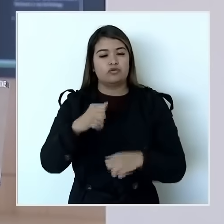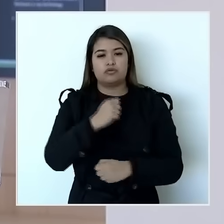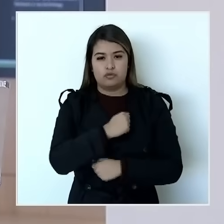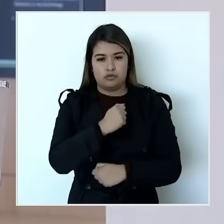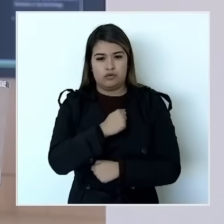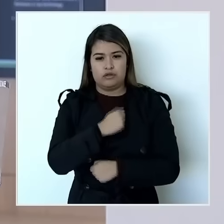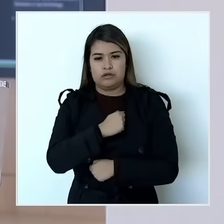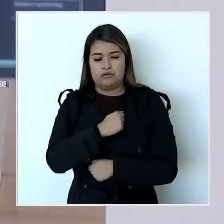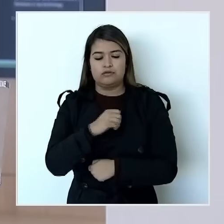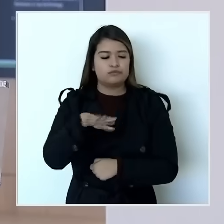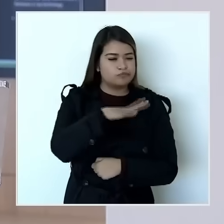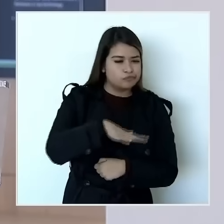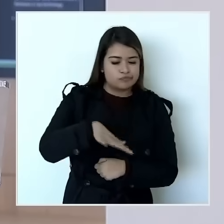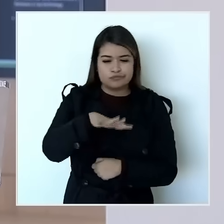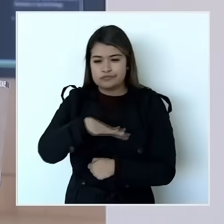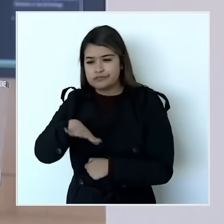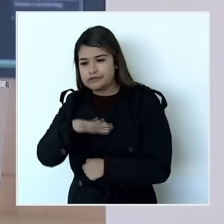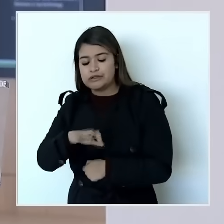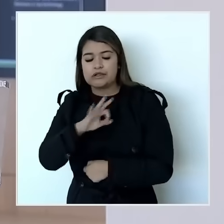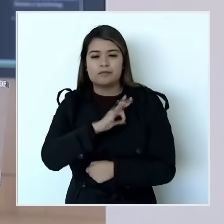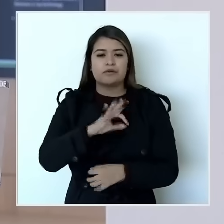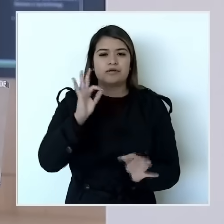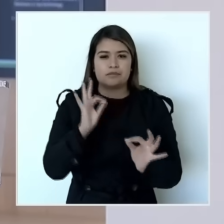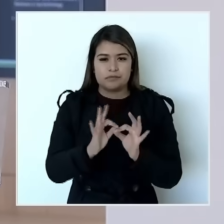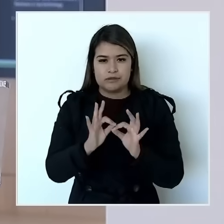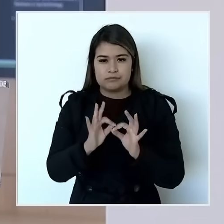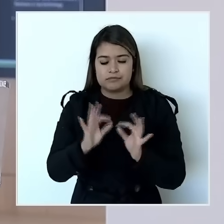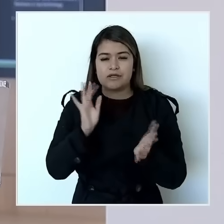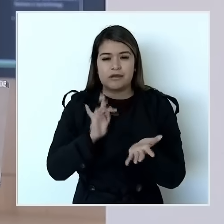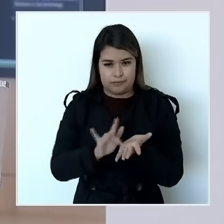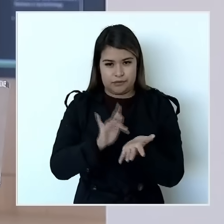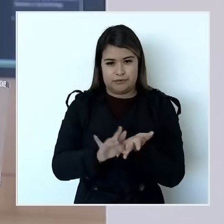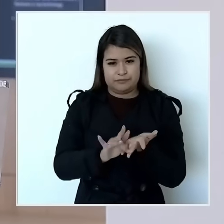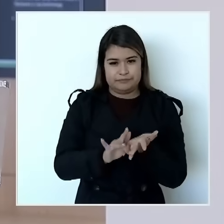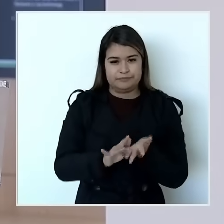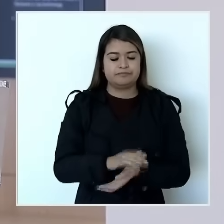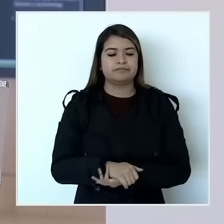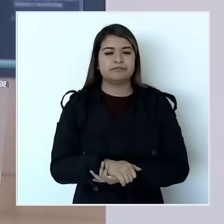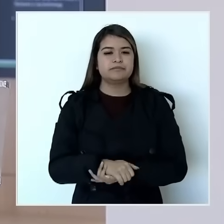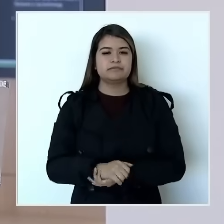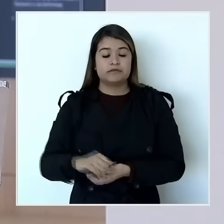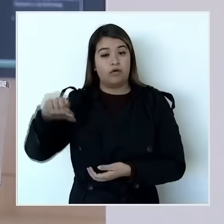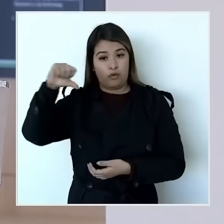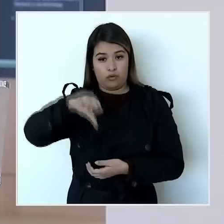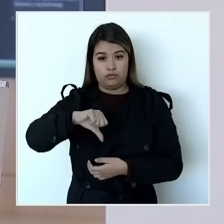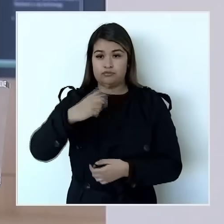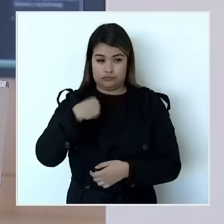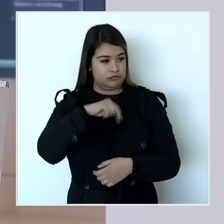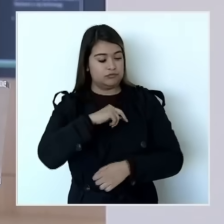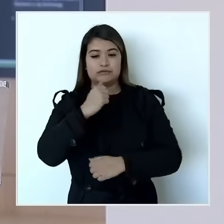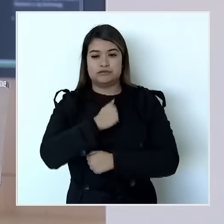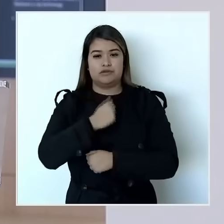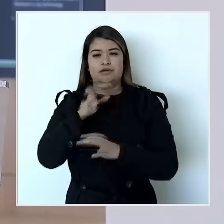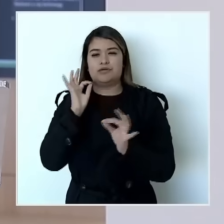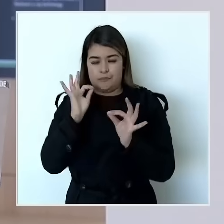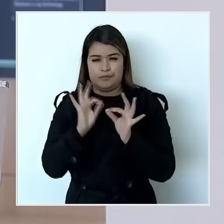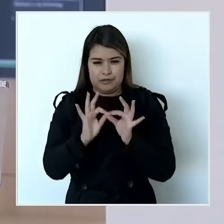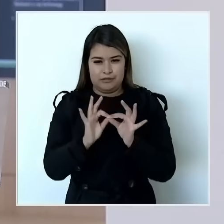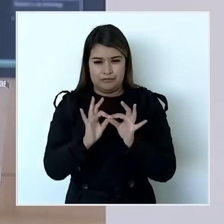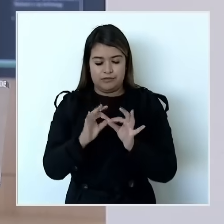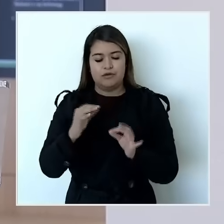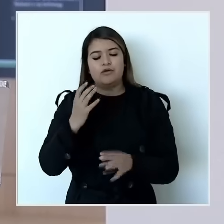la satisfacción del deber cumplido. Hoy cumplimos una misión más en beneficio del pueblo de México